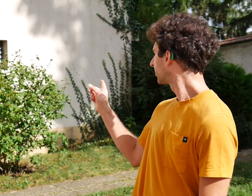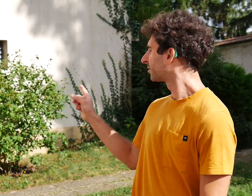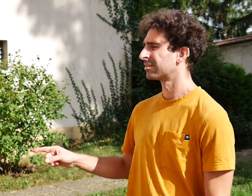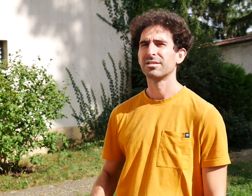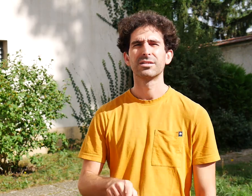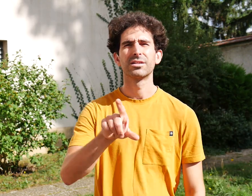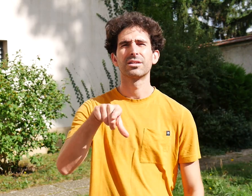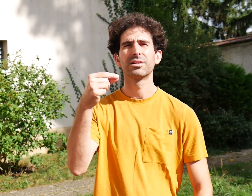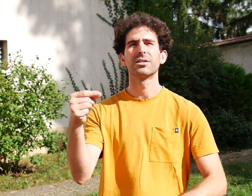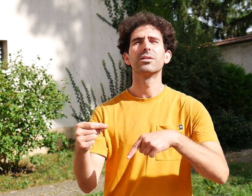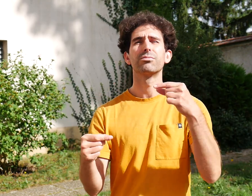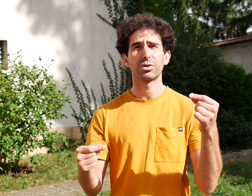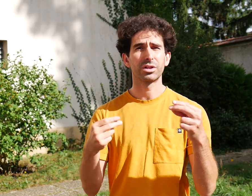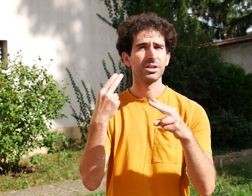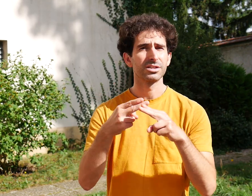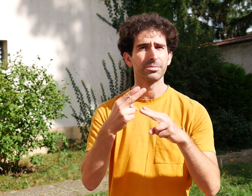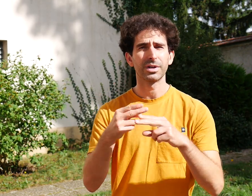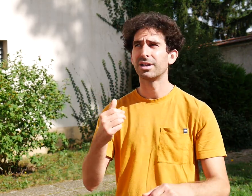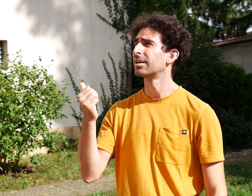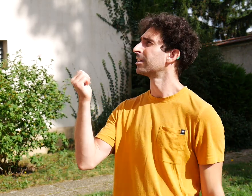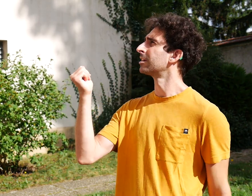Cette plante s'appelle...